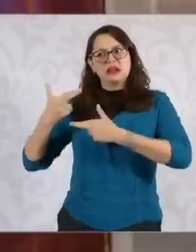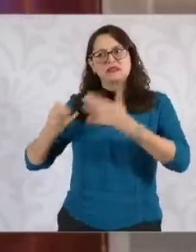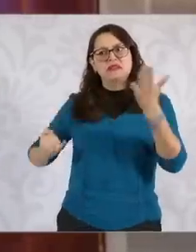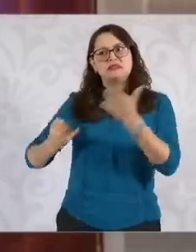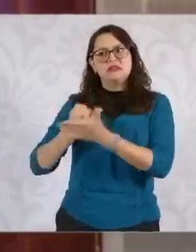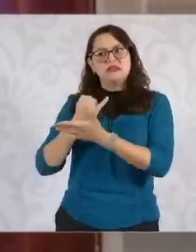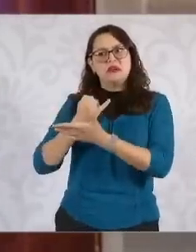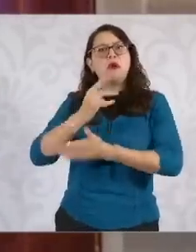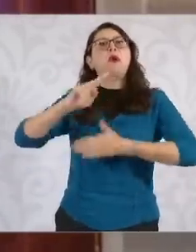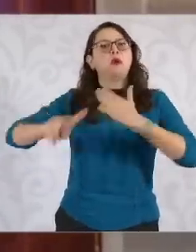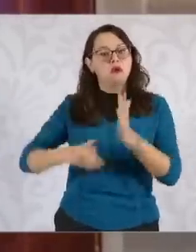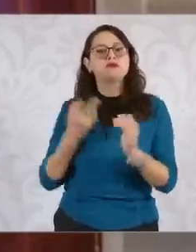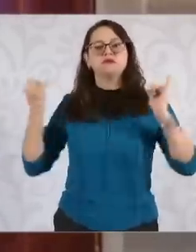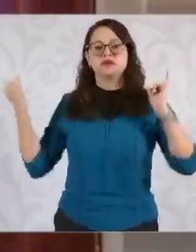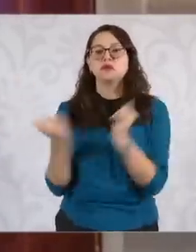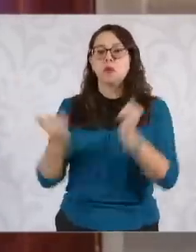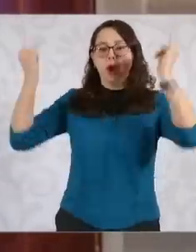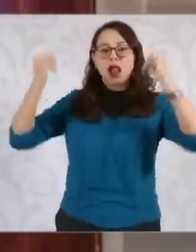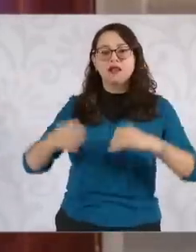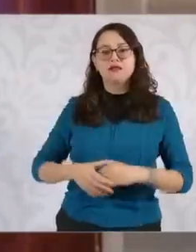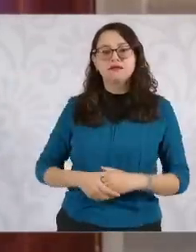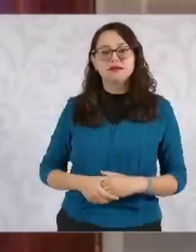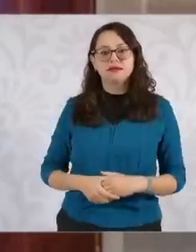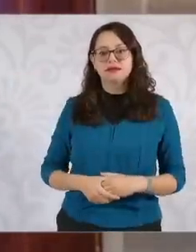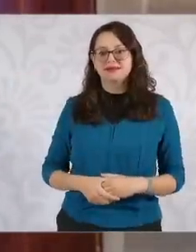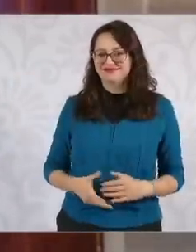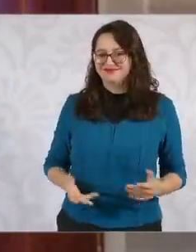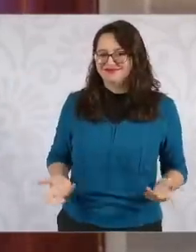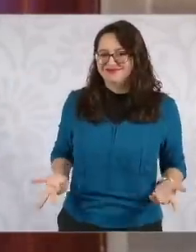es que el pueblo de México no se nos puede olvidar lo que ocurrió en ese